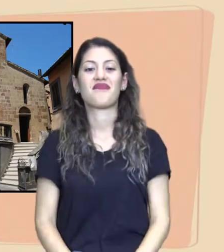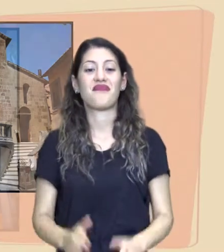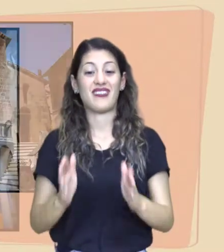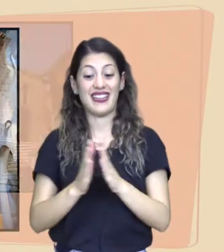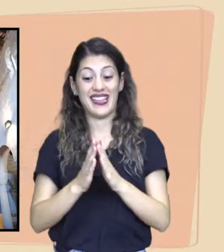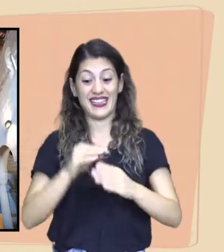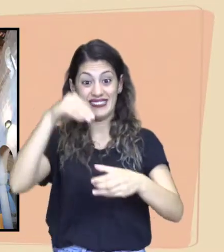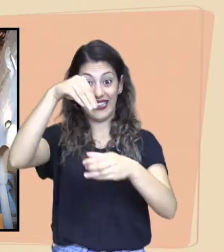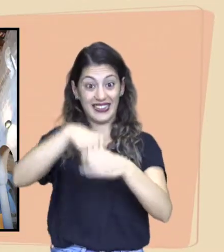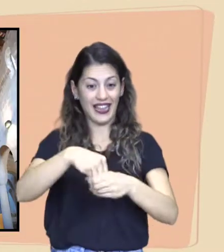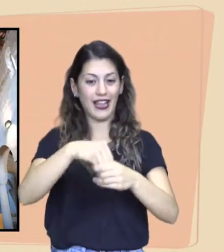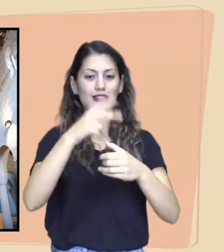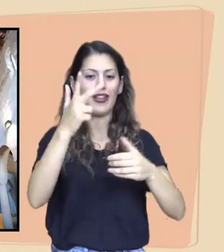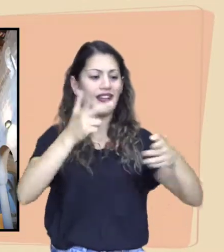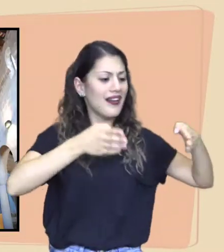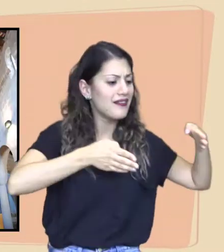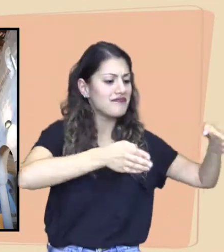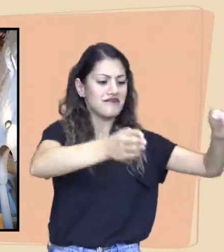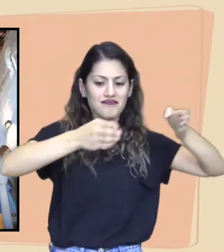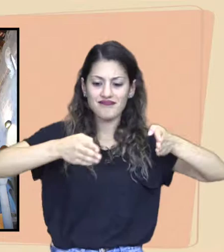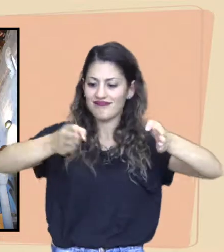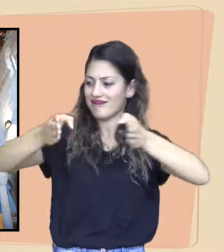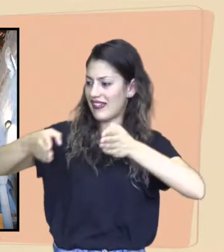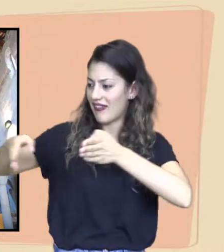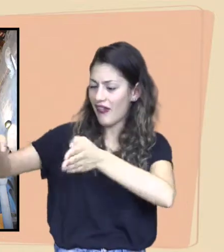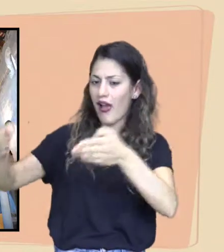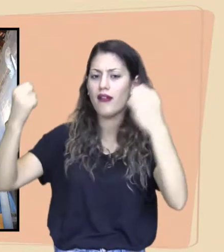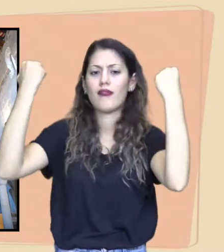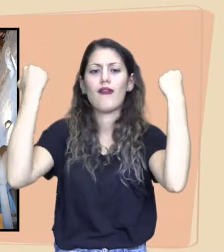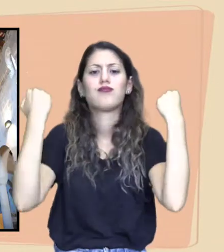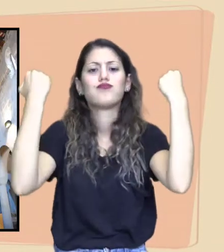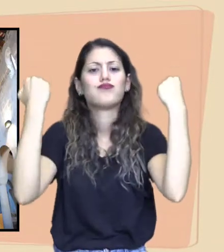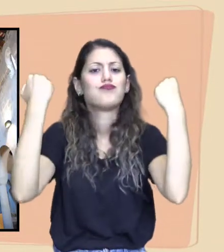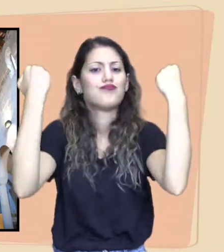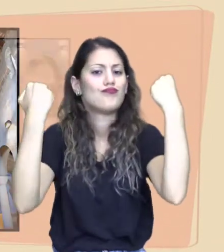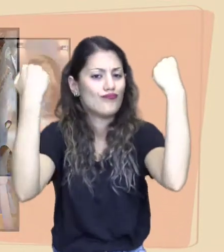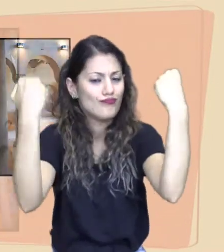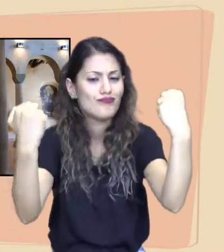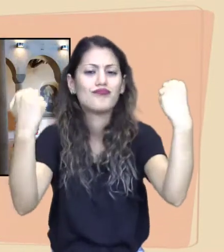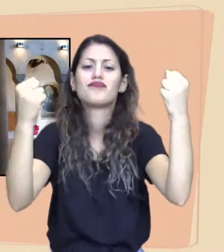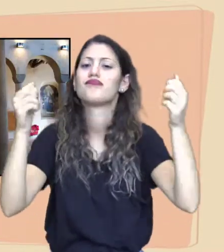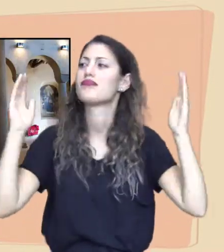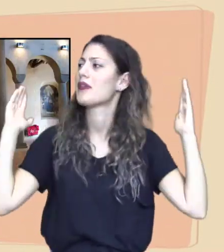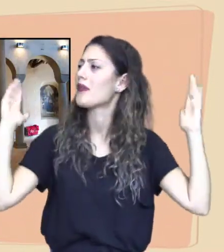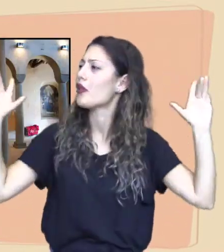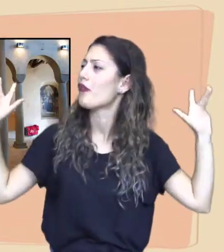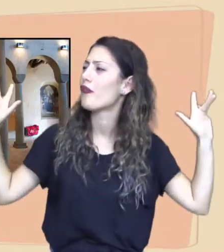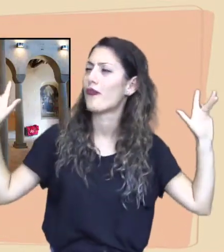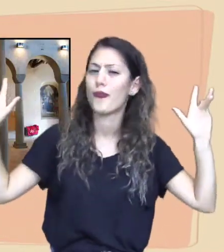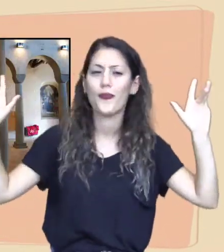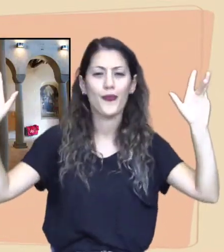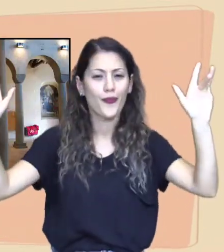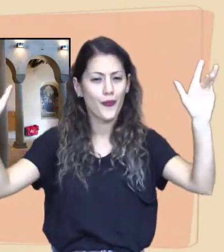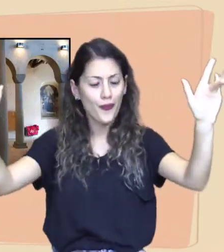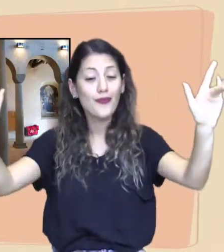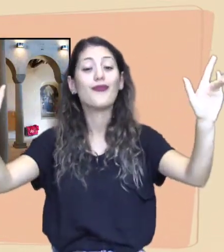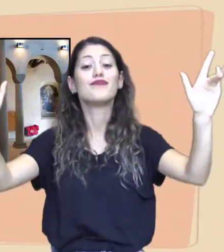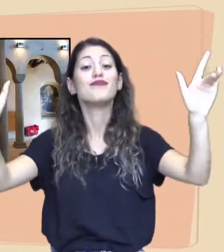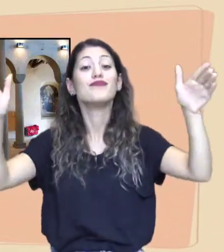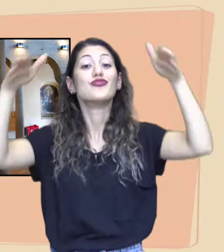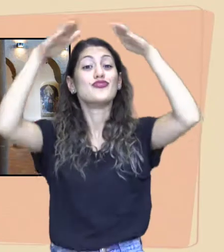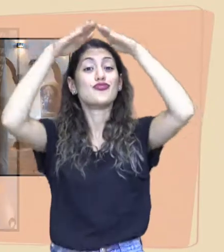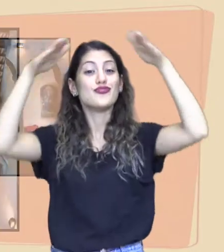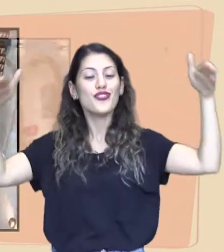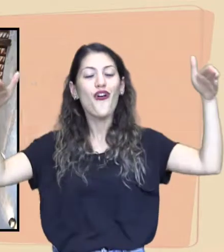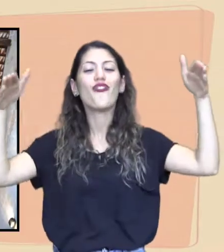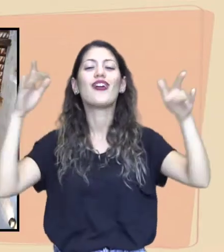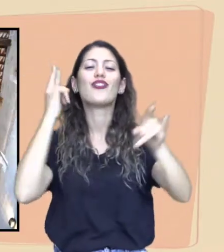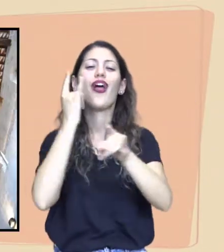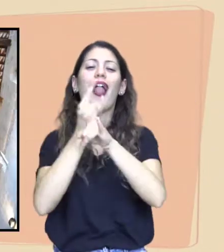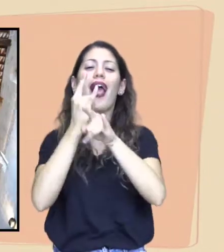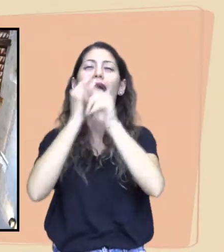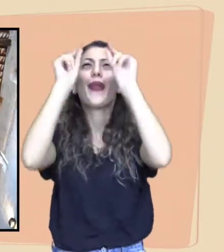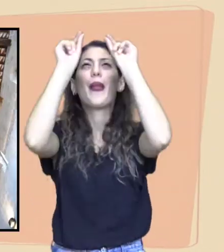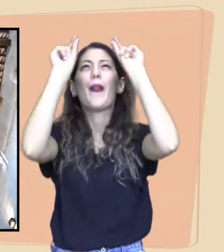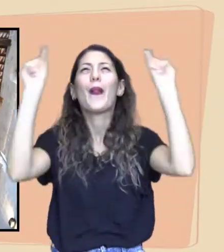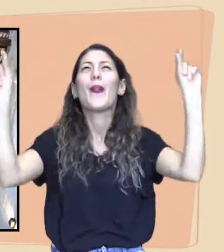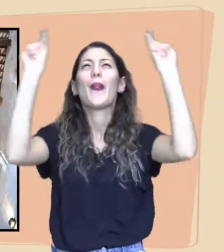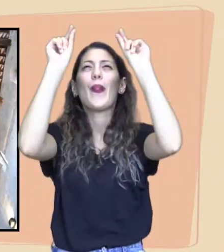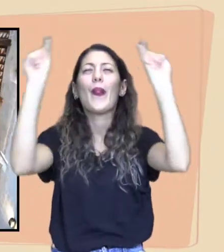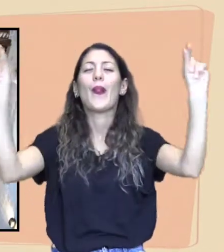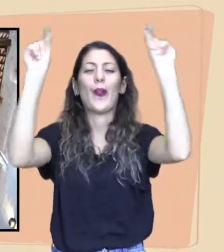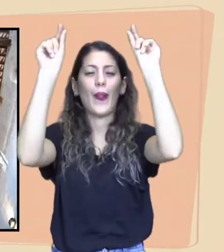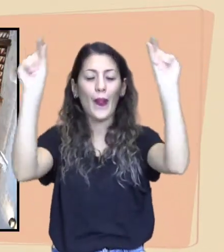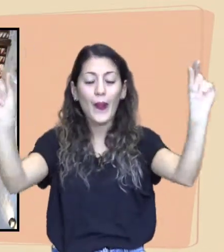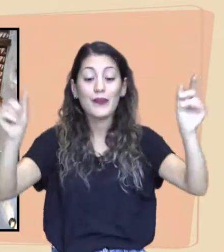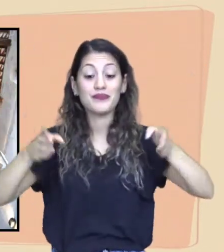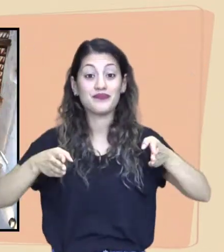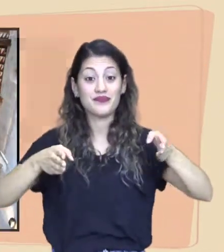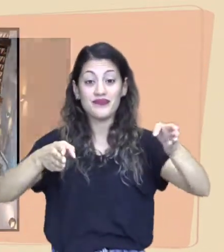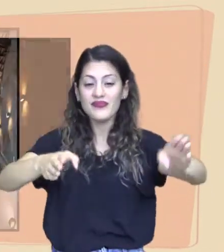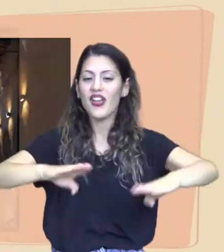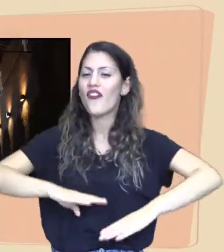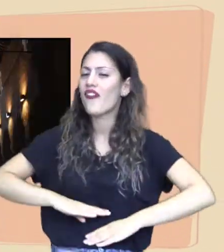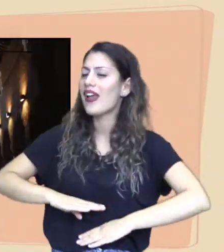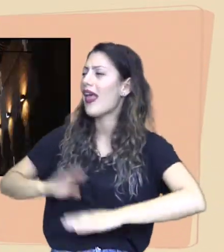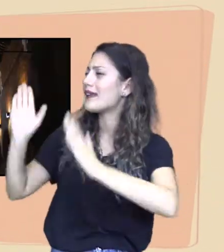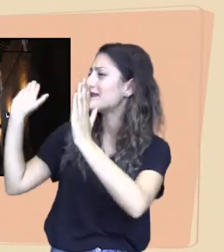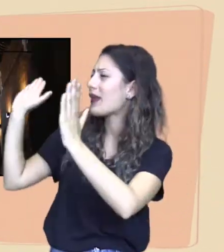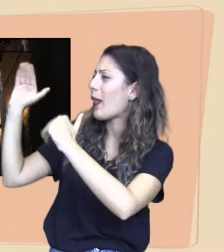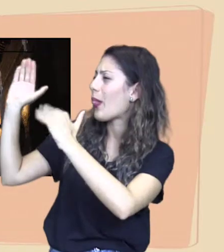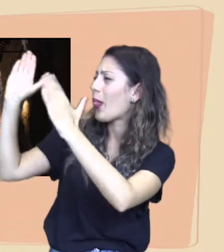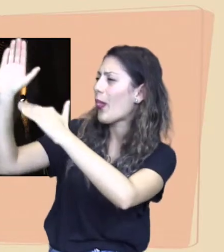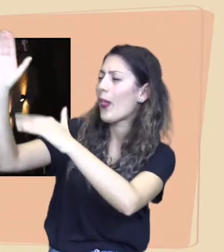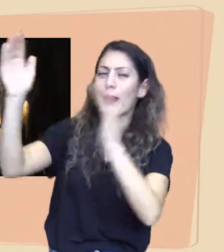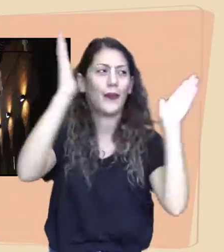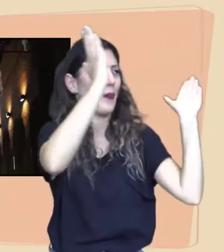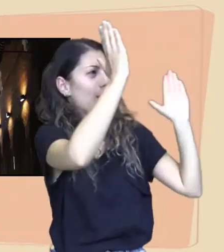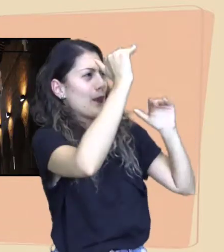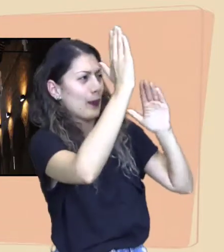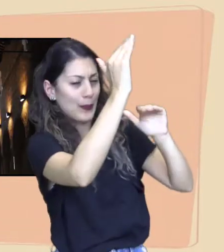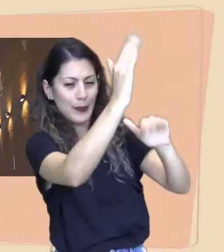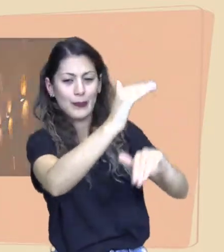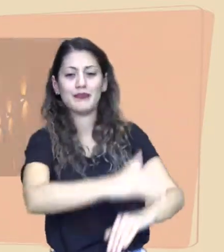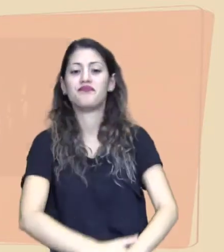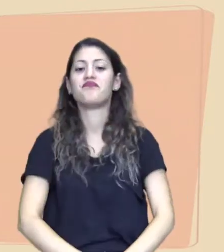Ha tre navate divise da colonne, pareti spoglie, soffitto a capriate, piccole finestrelle.